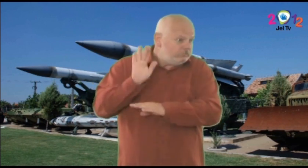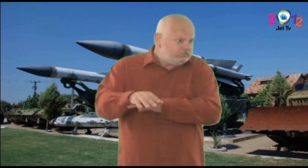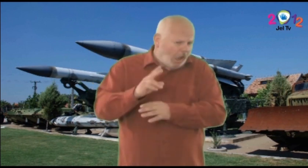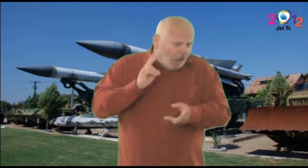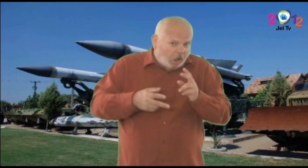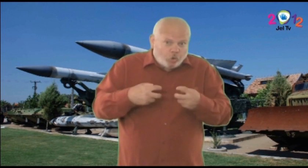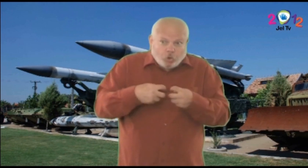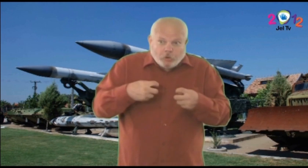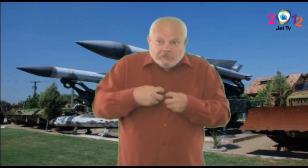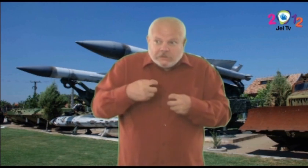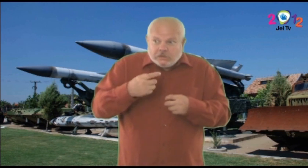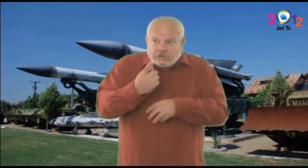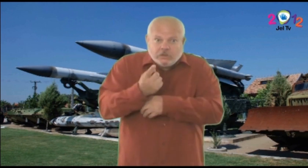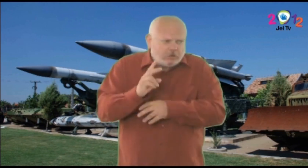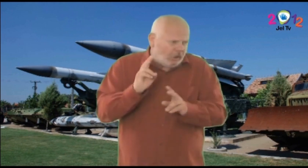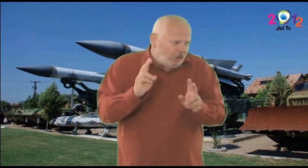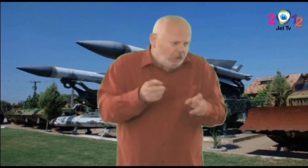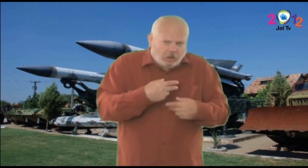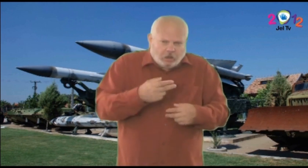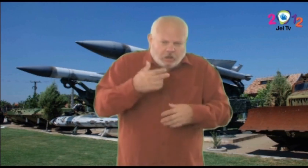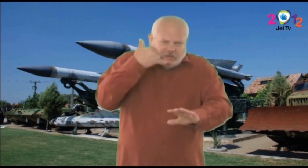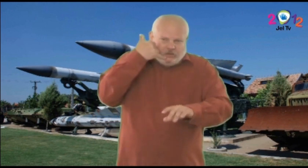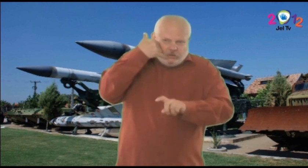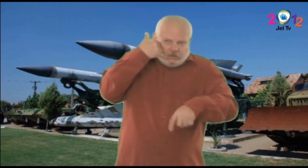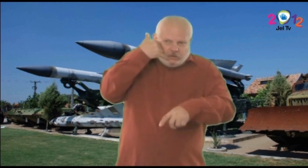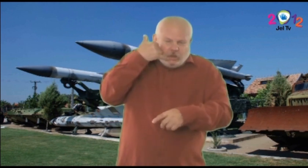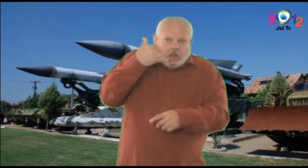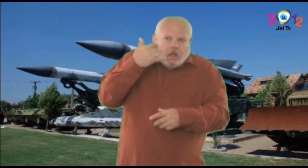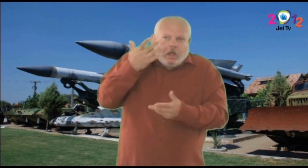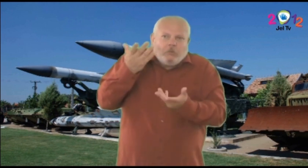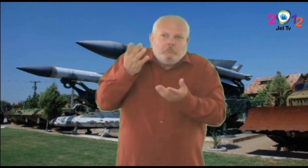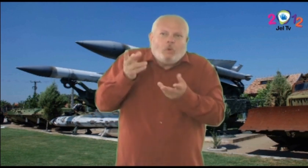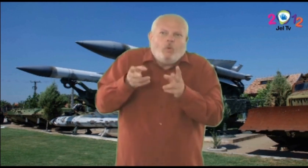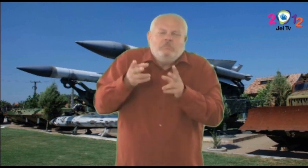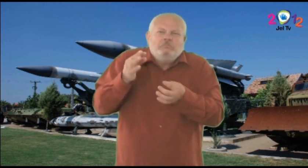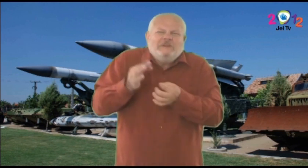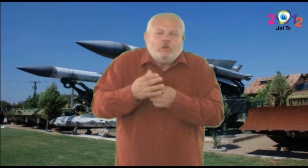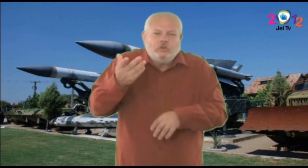Hogy lehet ez? 3 millió halott, gumitól? Ez lehetetlen. Az orosz elnök felhívta Amerikát, hogy megtudakolja, mi történt.